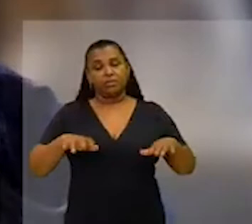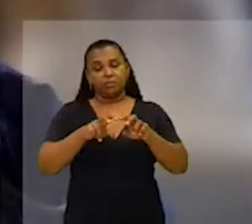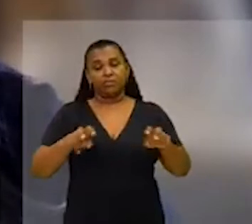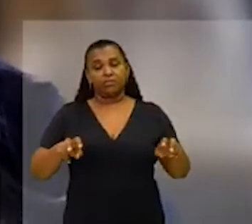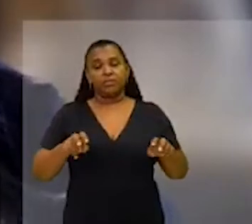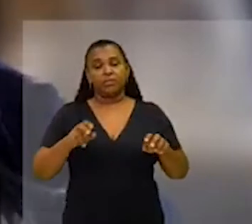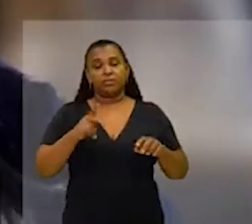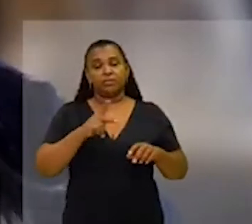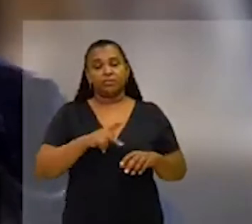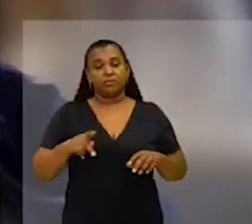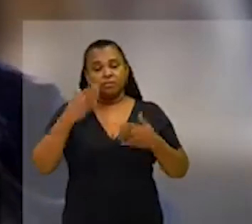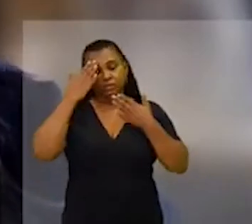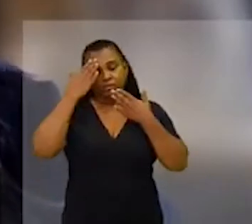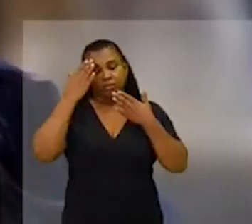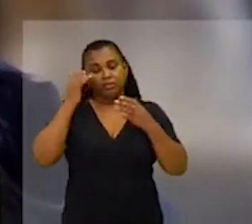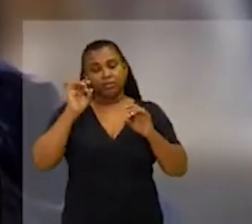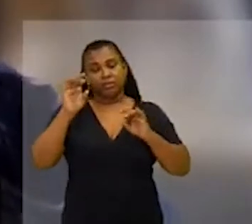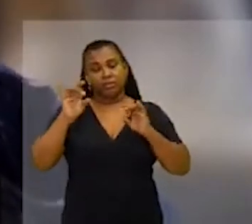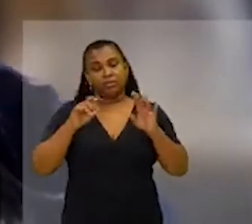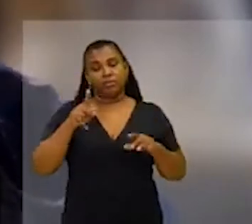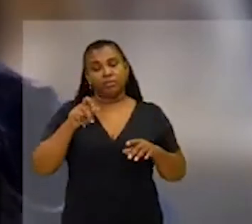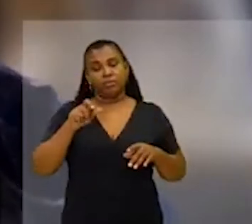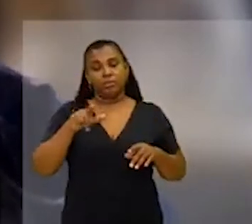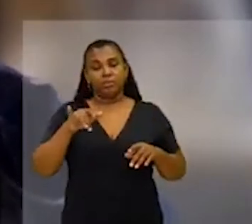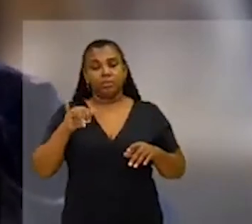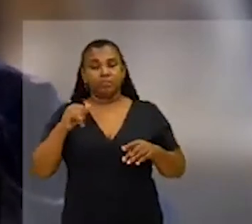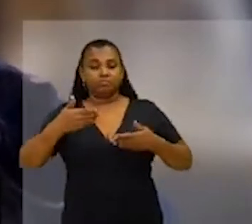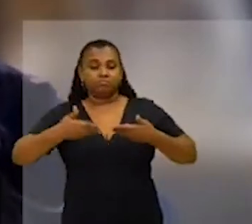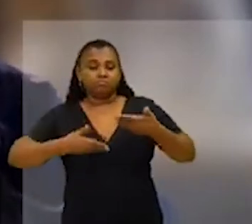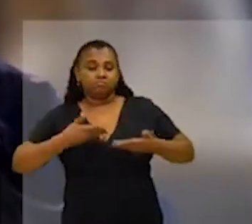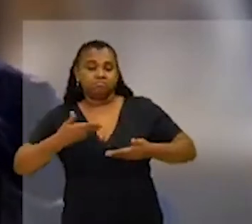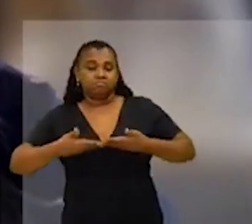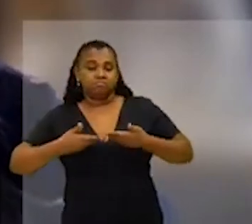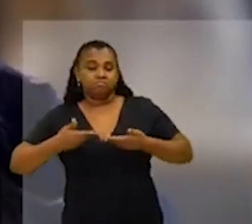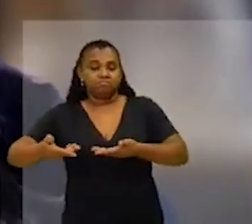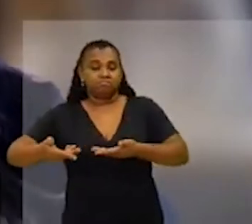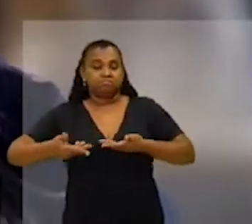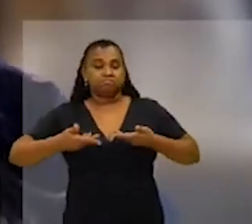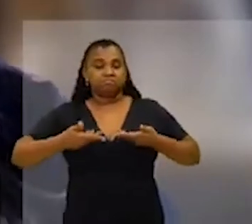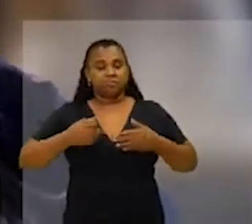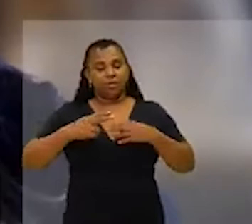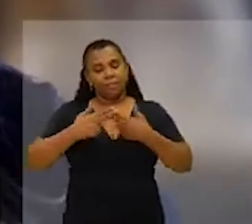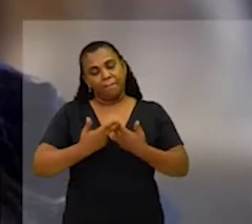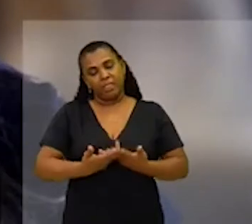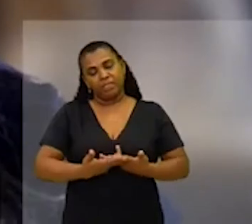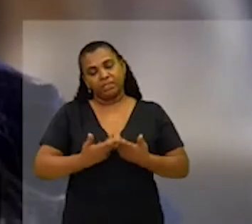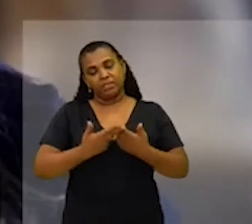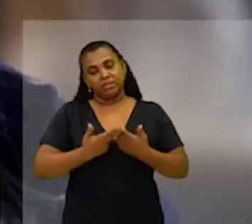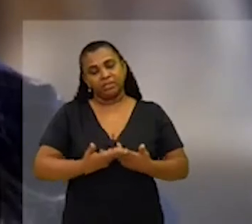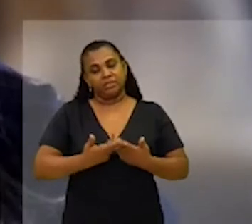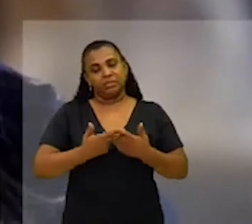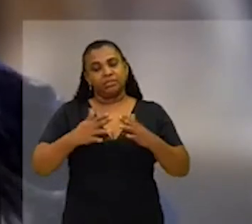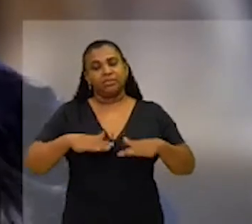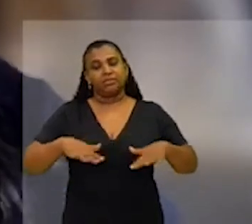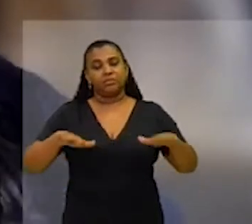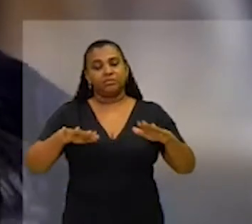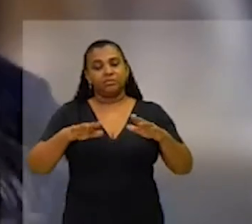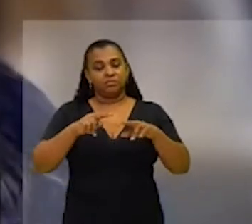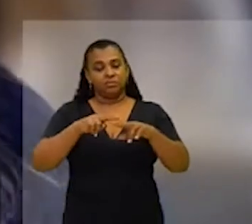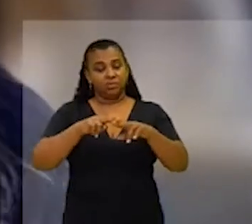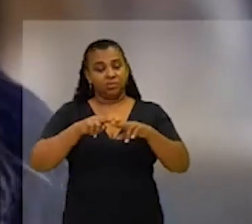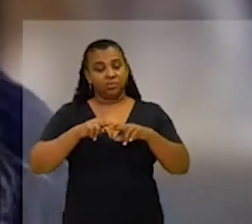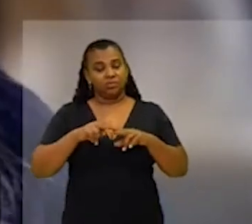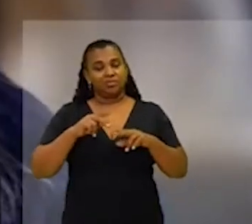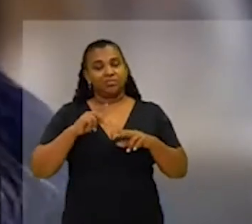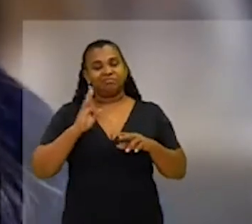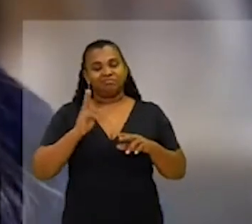Poliana pelo cuidado acolhimento paciência com todos porque Você brincava com ela assim que